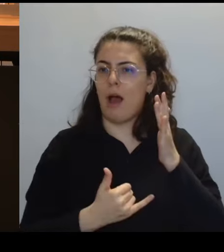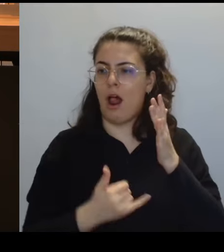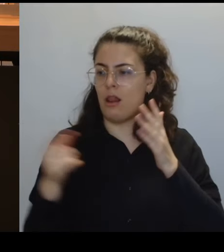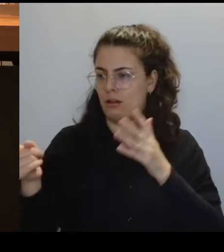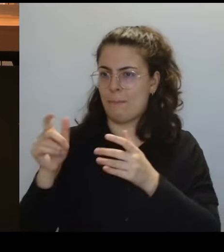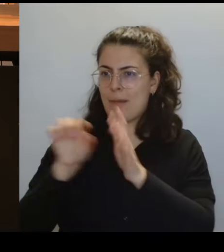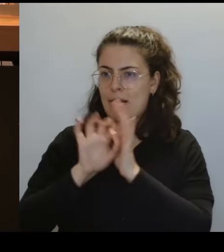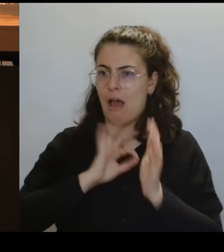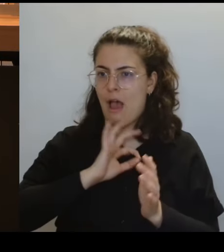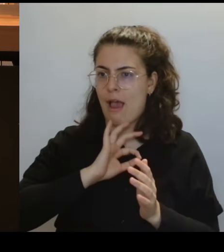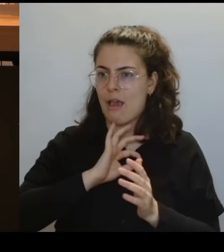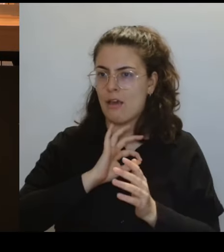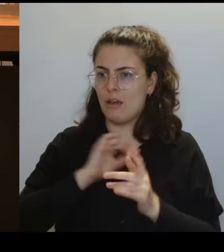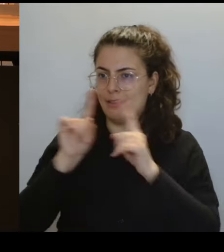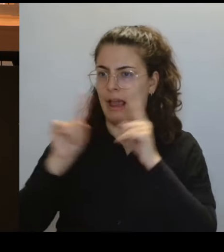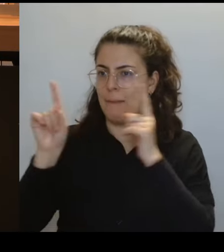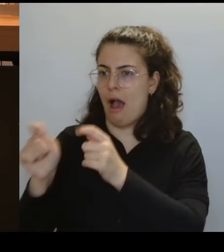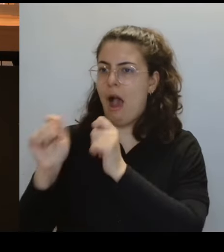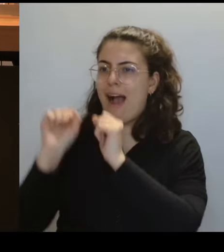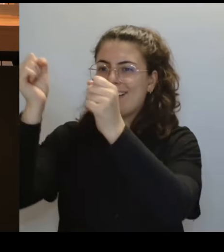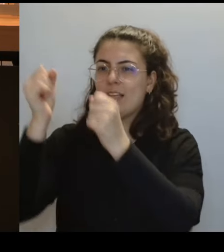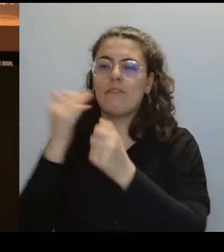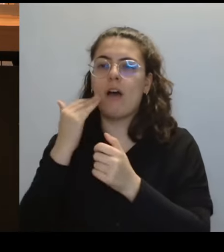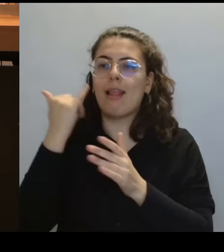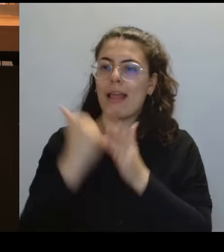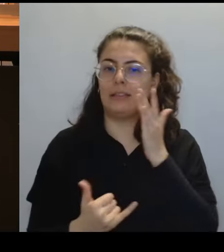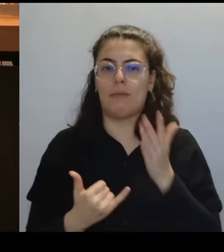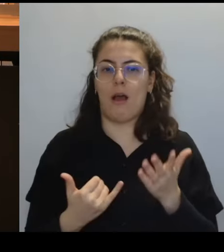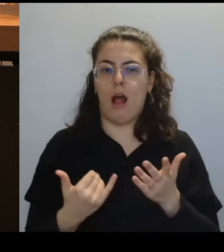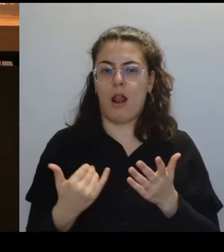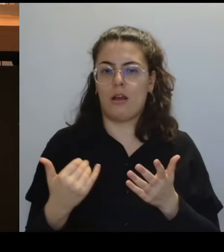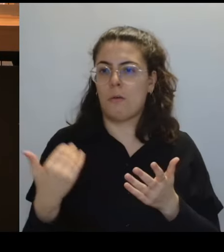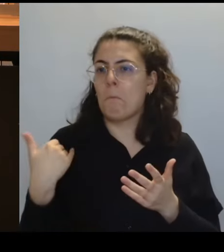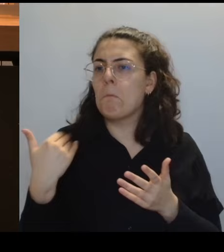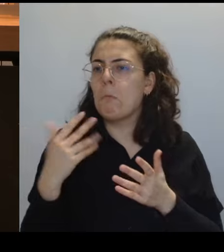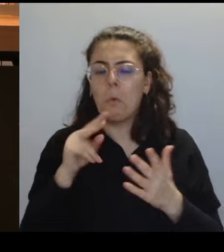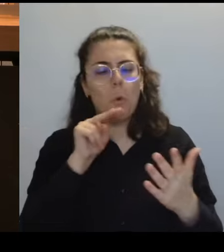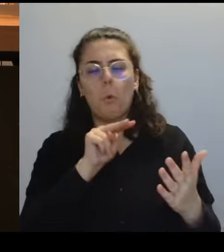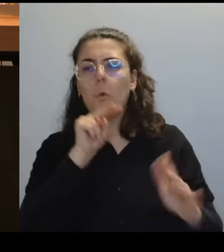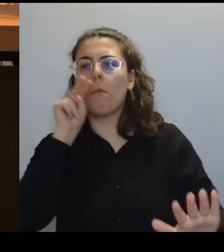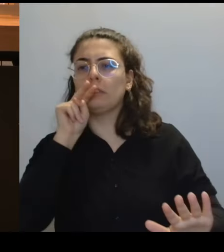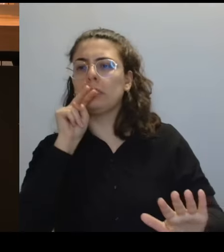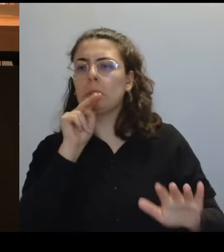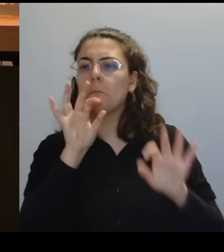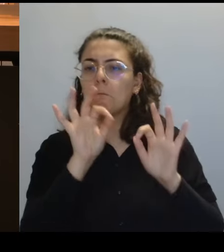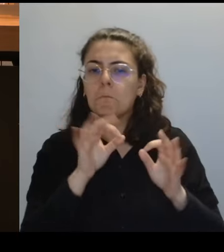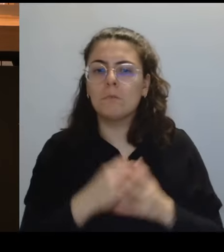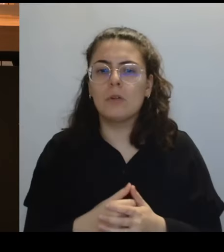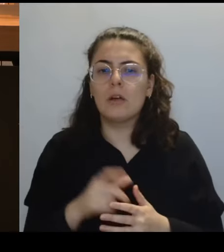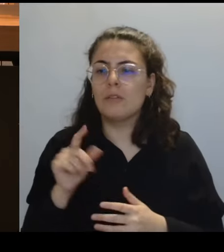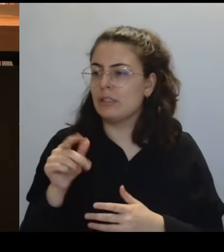geworden sind. Das war also relativ übersichtlich. Sie legen uns also hier so einen Antrag vor, den Sie vielleicht unterm